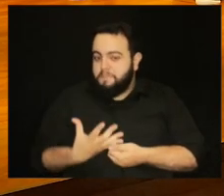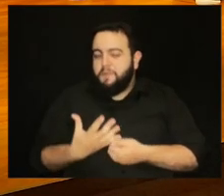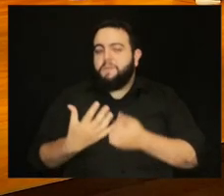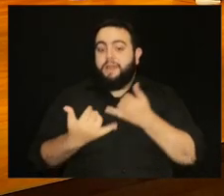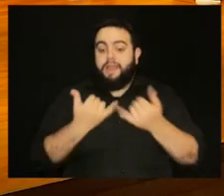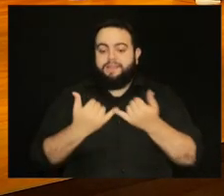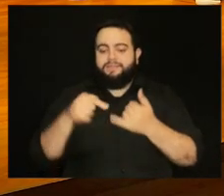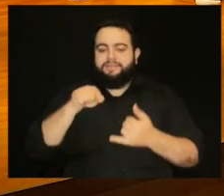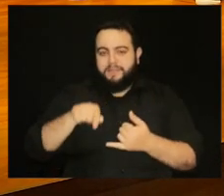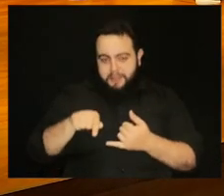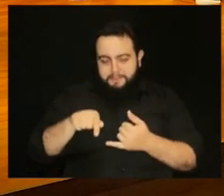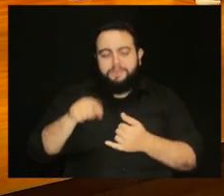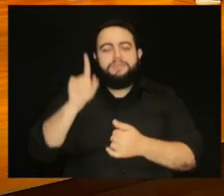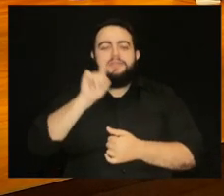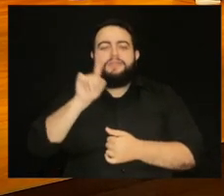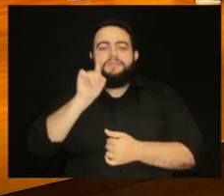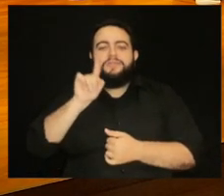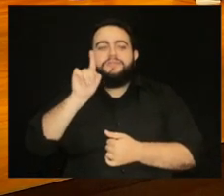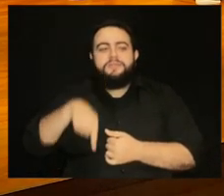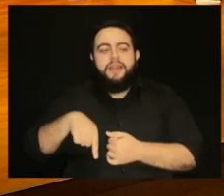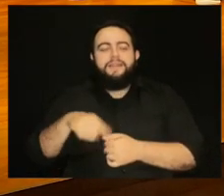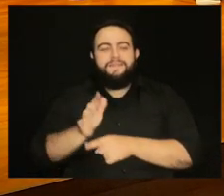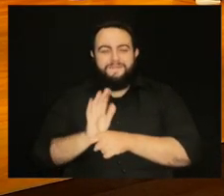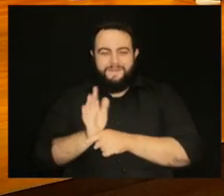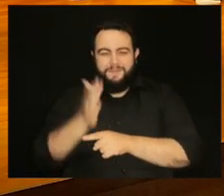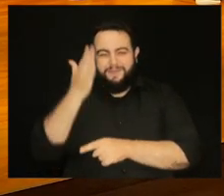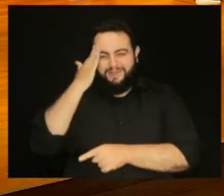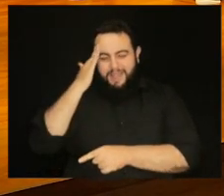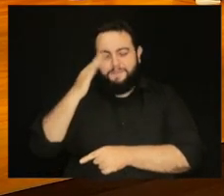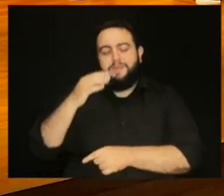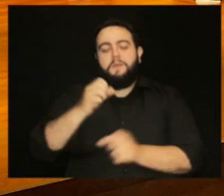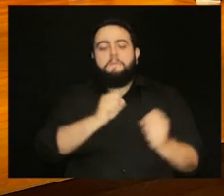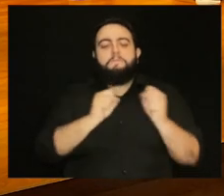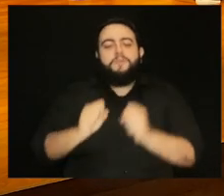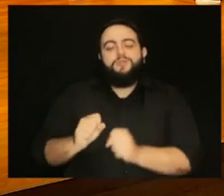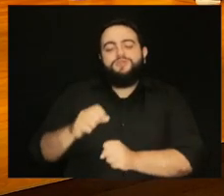aconteceu nos Estados Unidos é o Poderoso Chefão né é assim, não que todos fossem mafiosos, não é